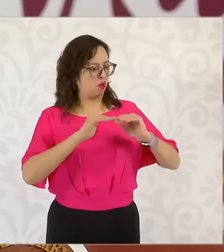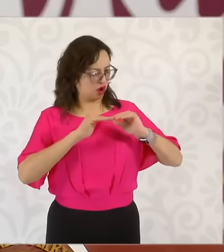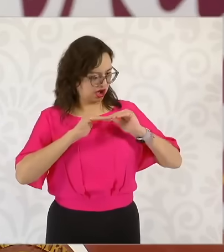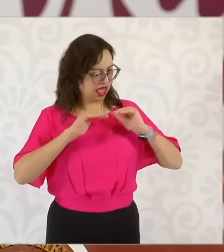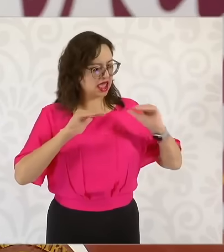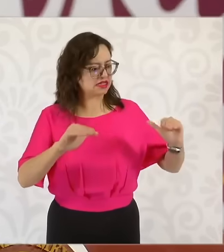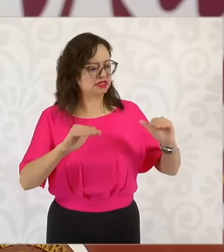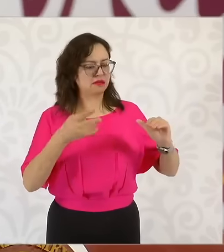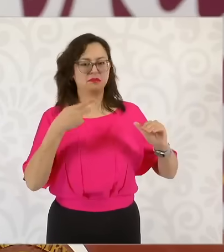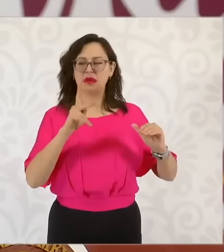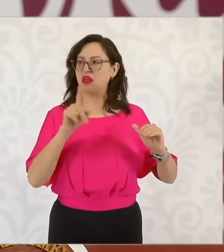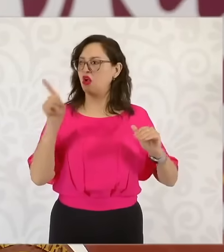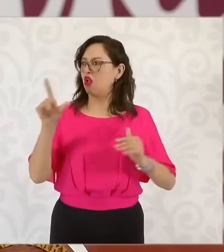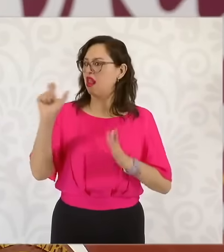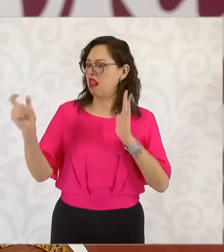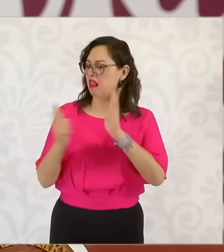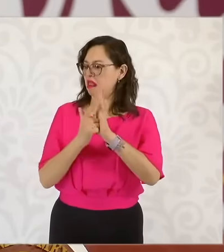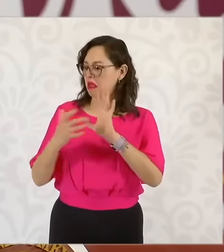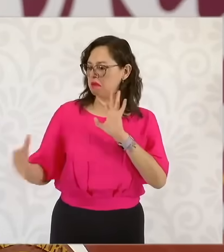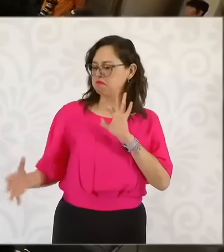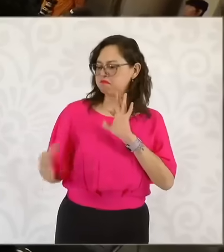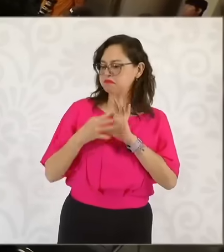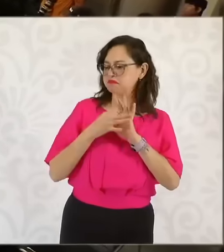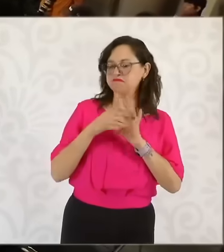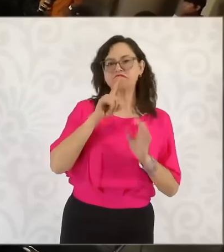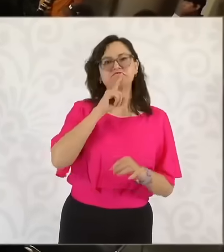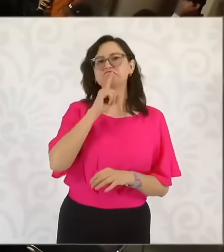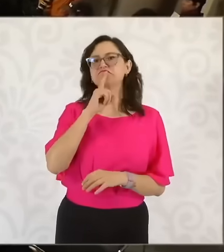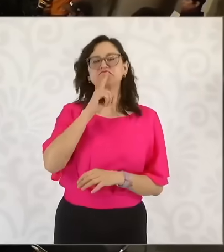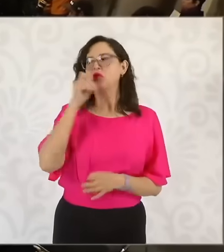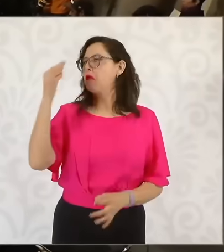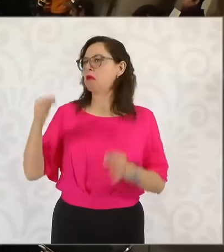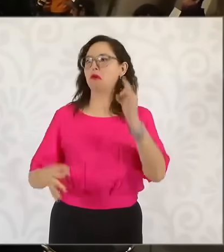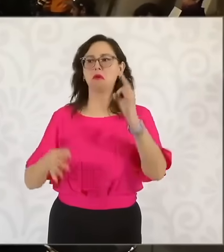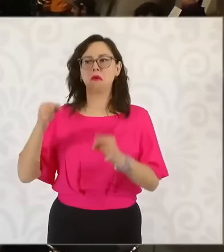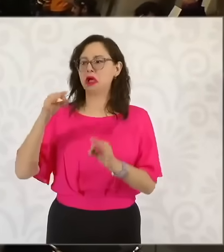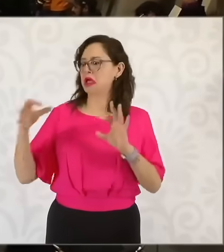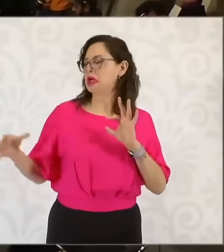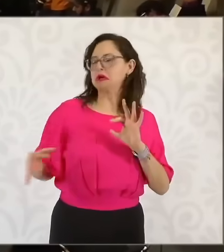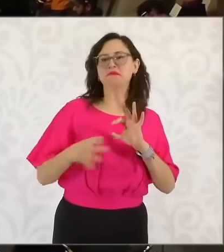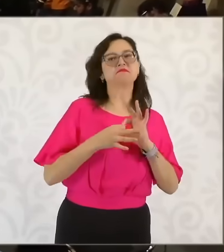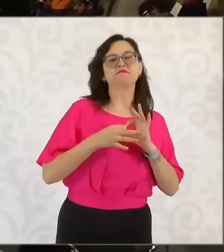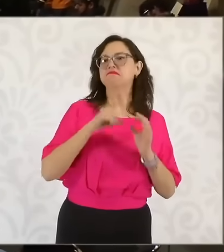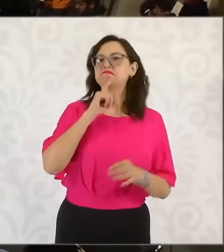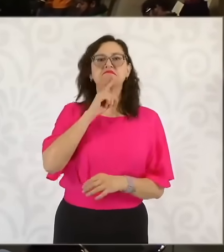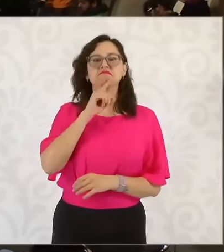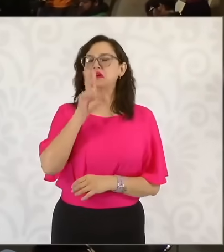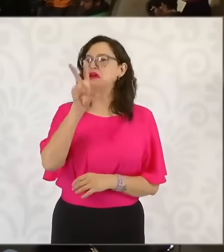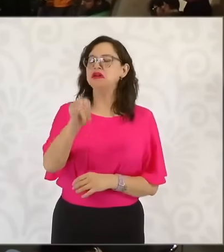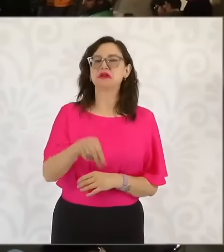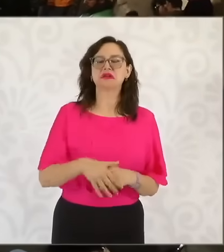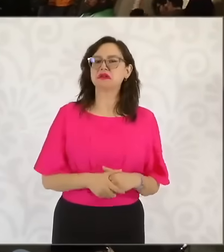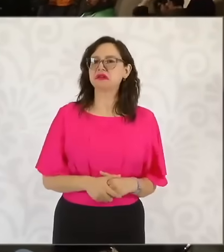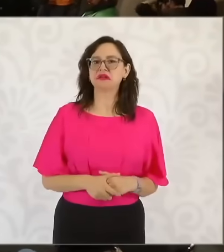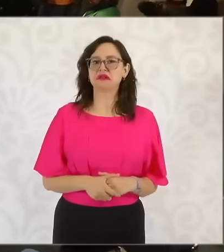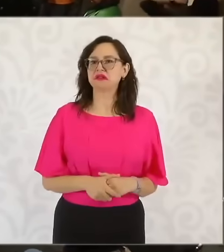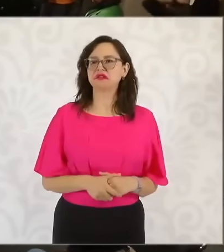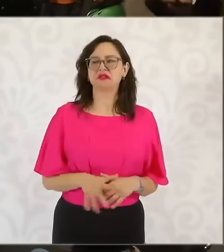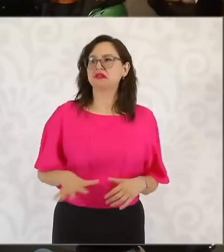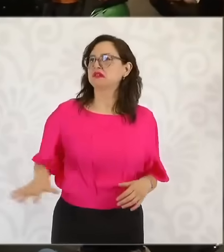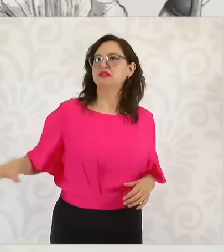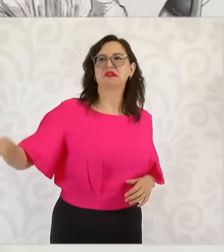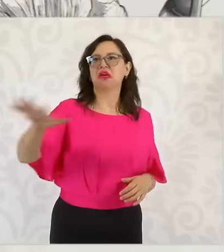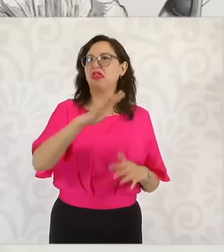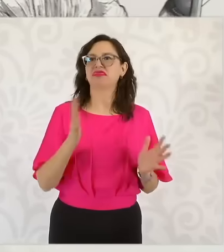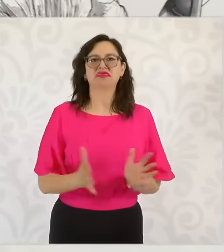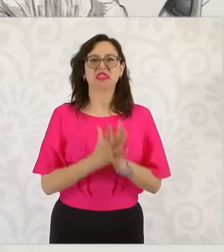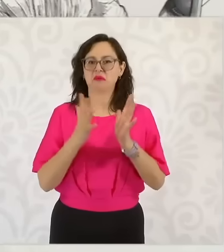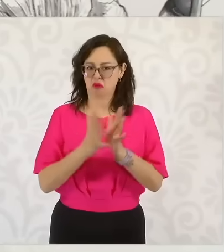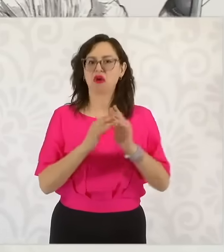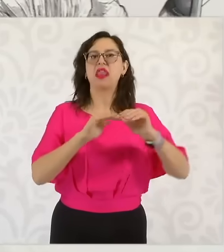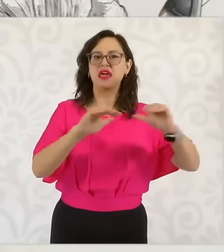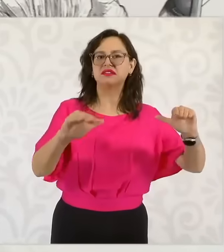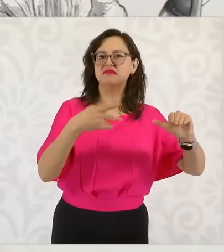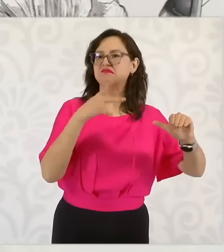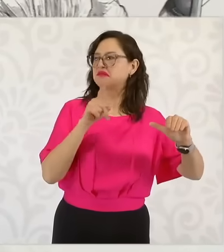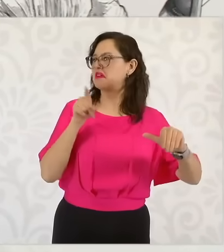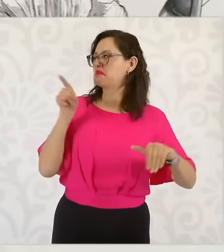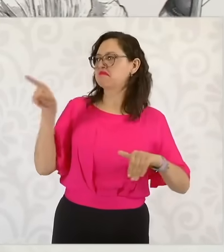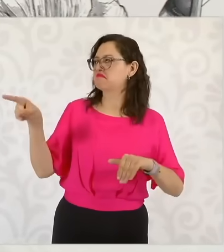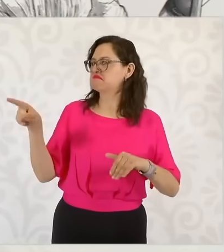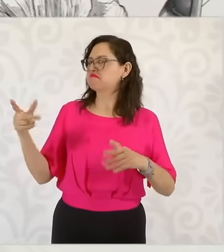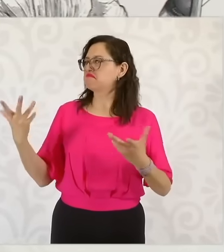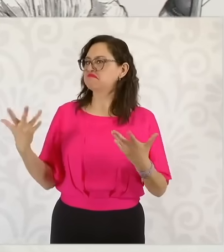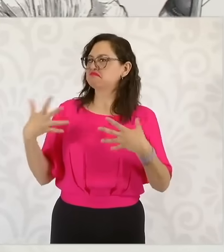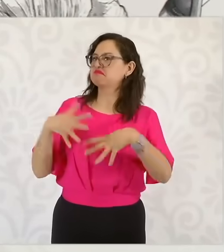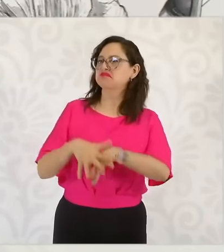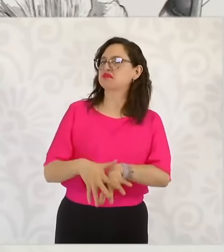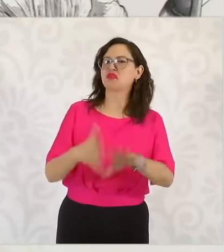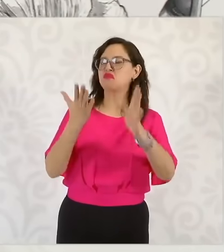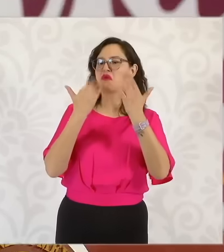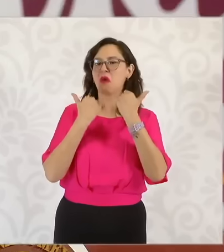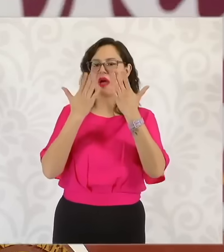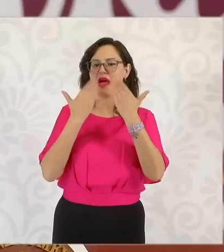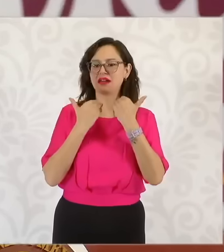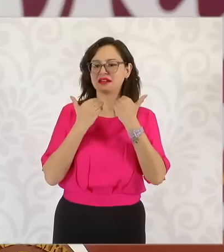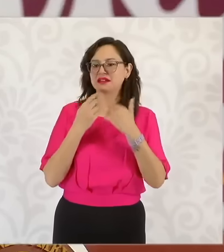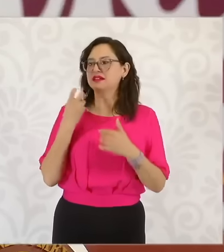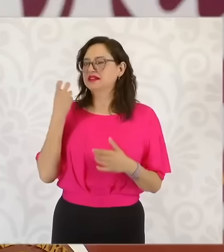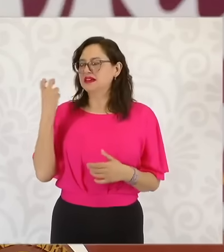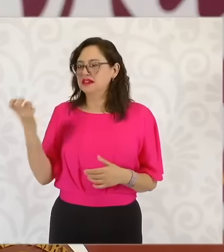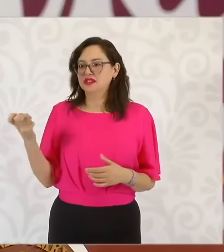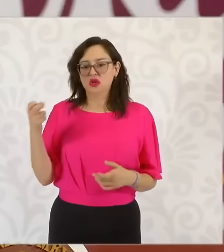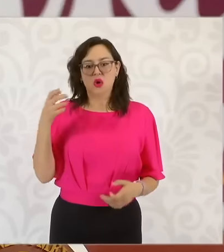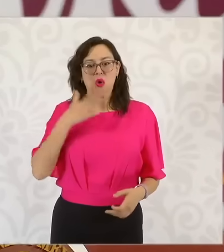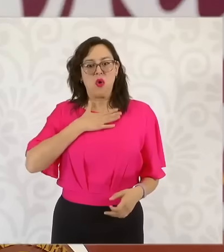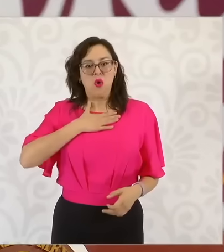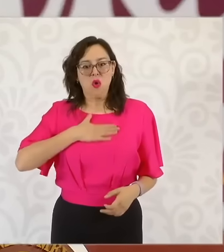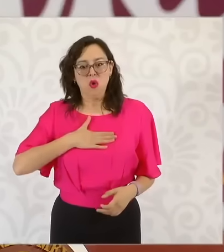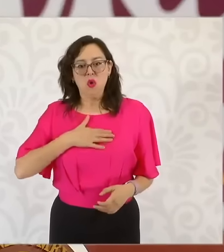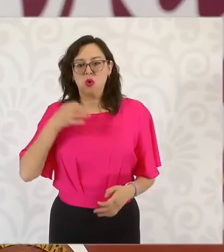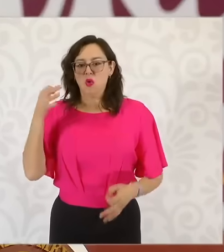derecho o sea completo y eso es lo que se planteó y sin esa complemento estaríamos